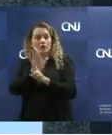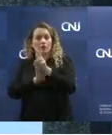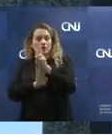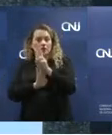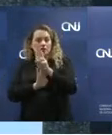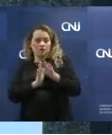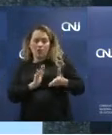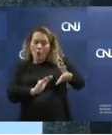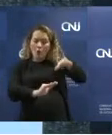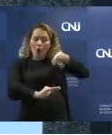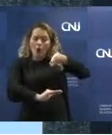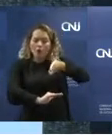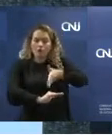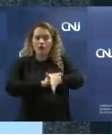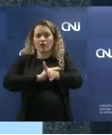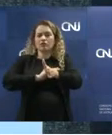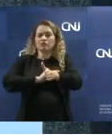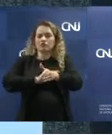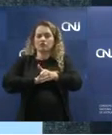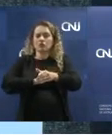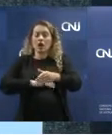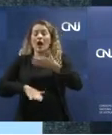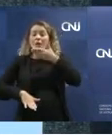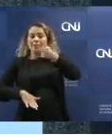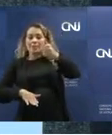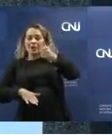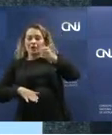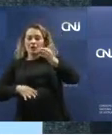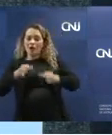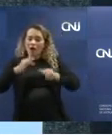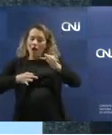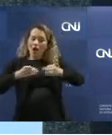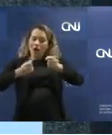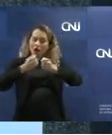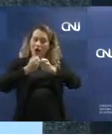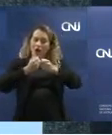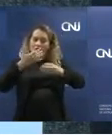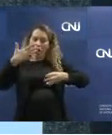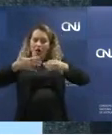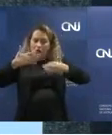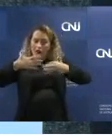A desjudicialização, vários procedimentos hoje podem se passar